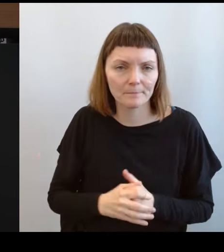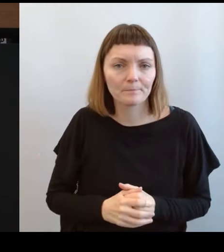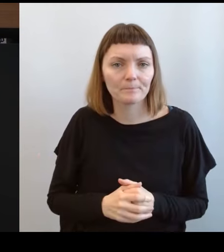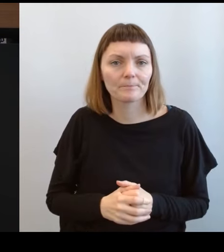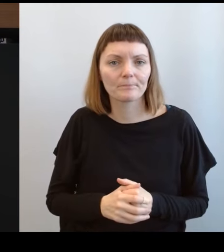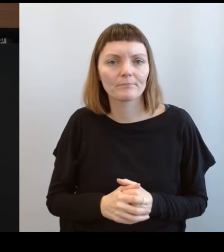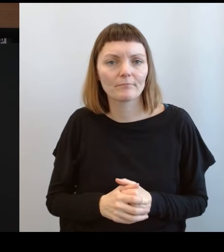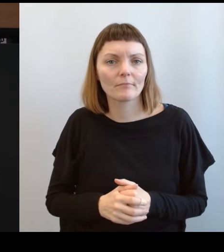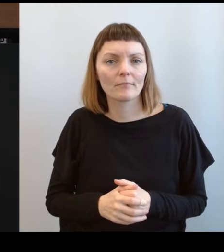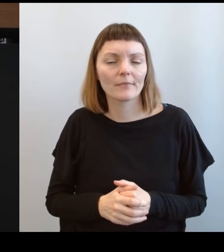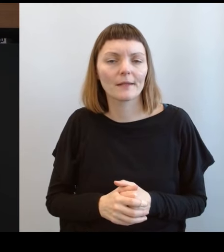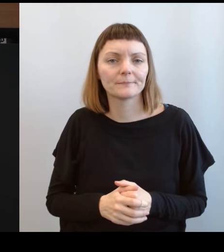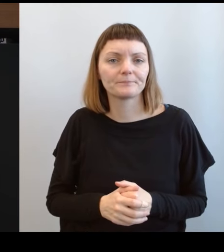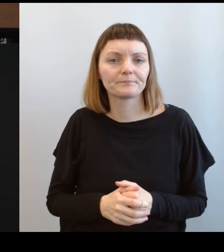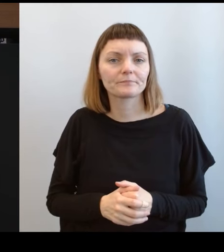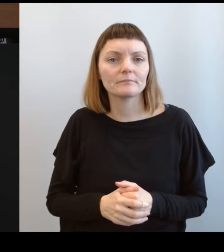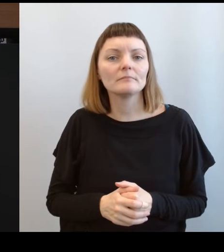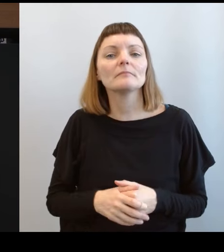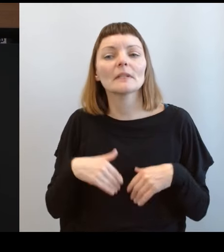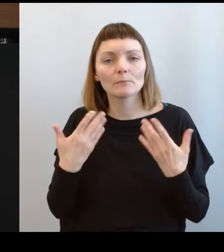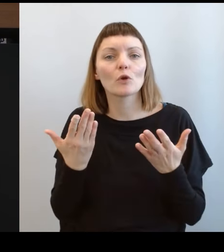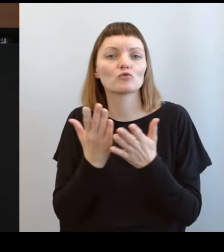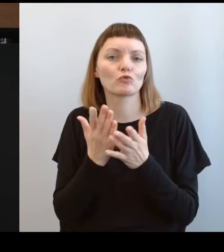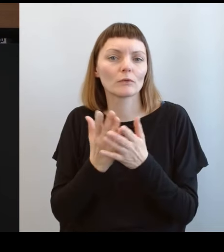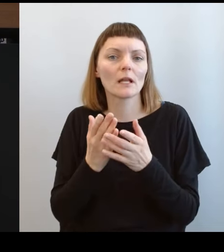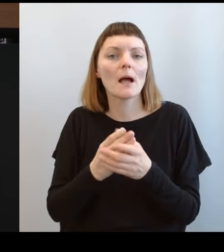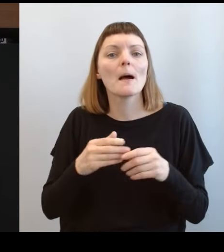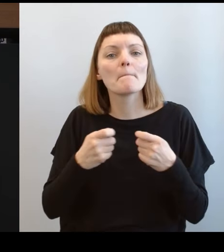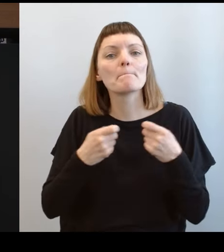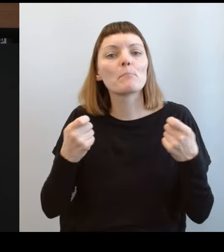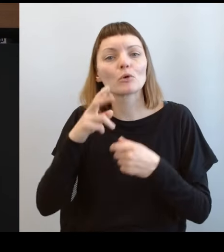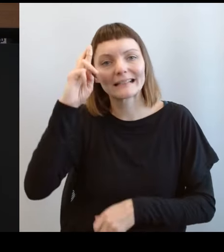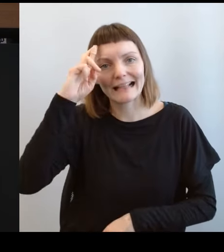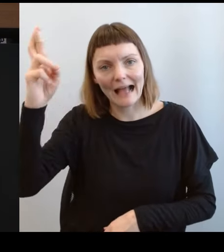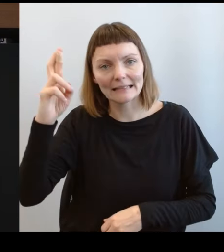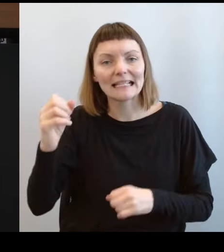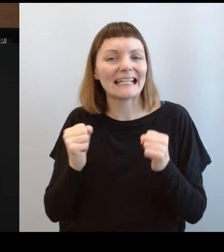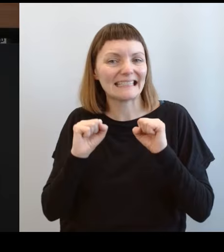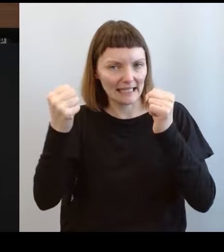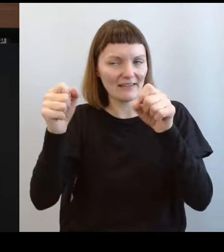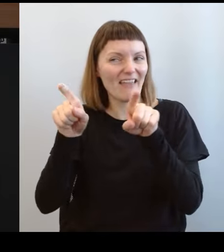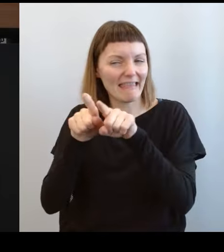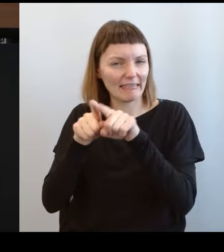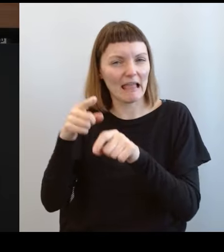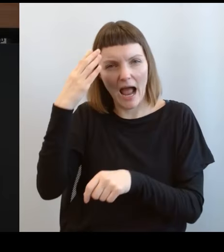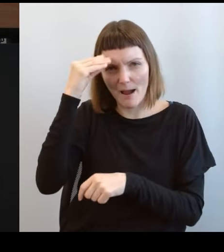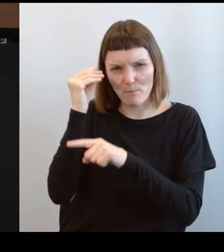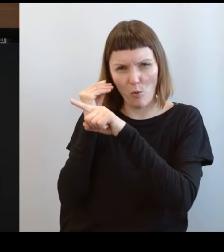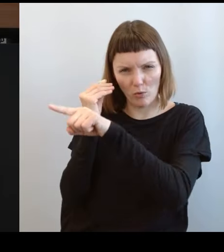Bundesratsinitiative in Hamburg, die abgelehnt wurde. Daher macht es aus unserer Sicht Sinn, dass wir in